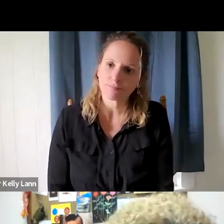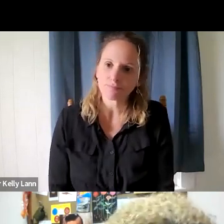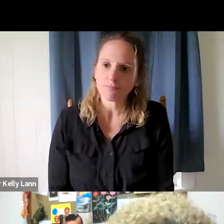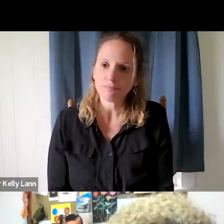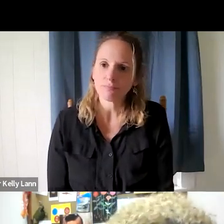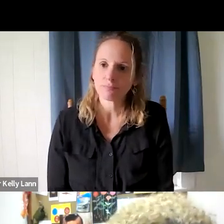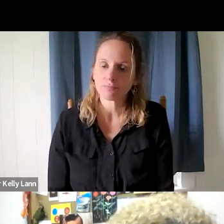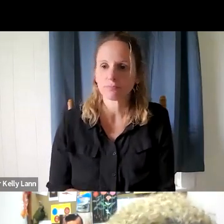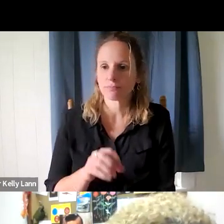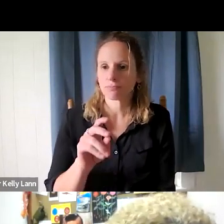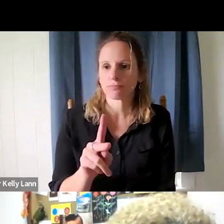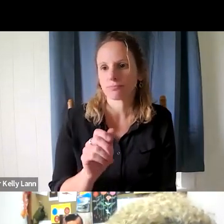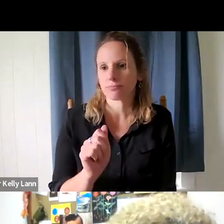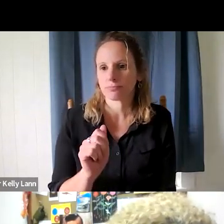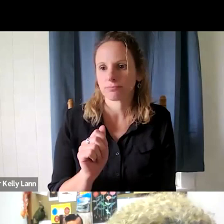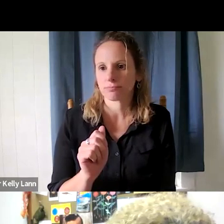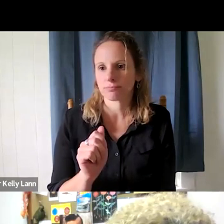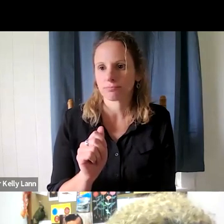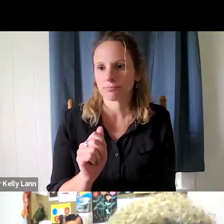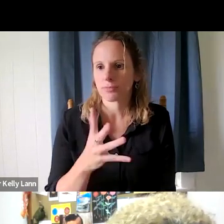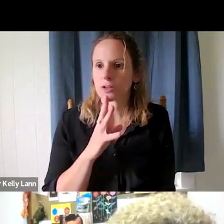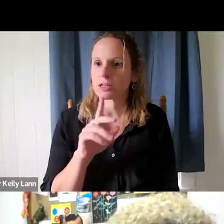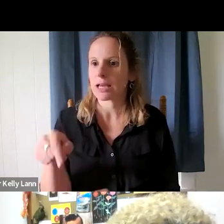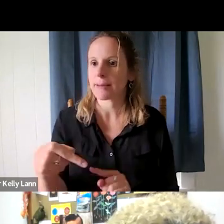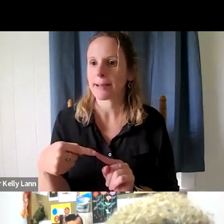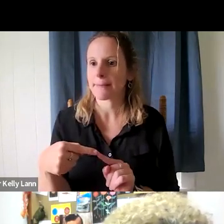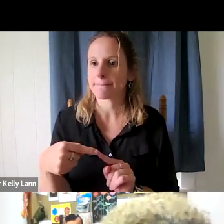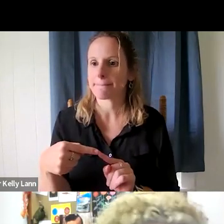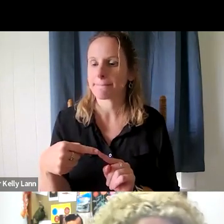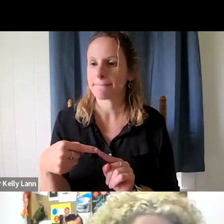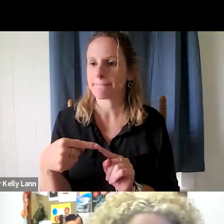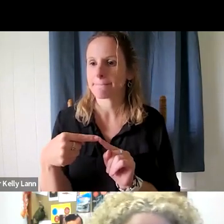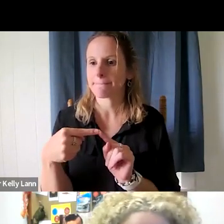¿Alguna otra panelista que quiera hablar? Creo que se mencionó